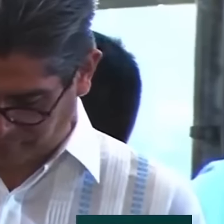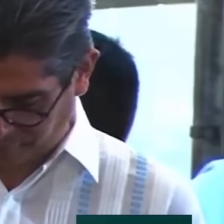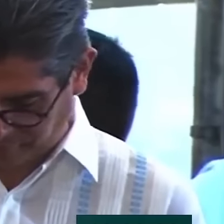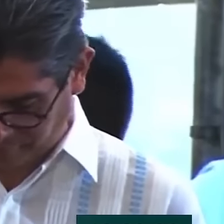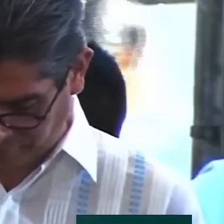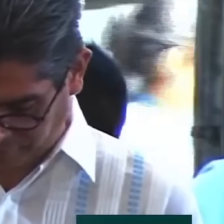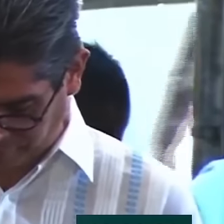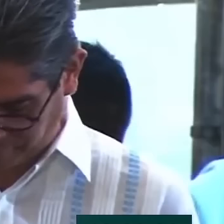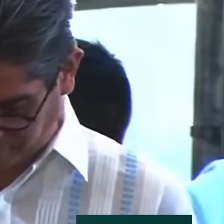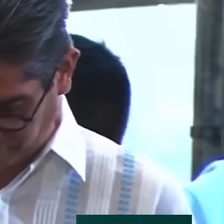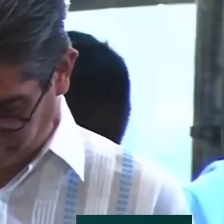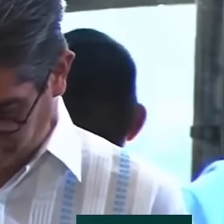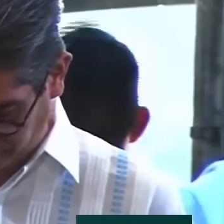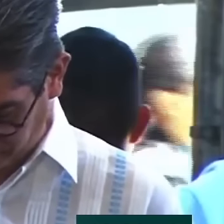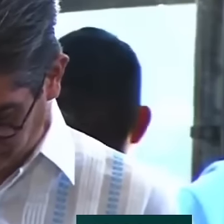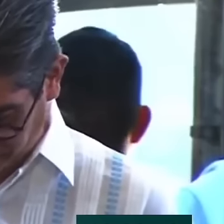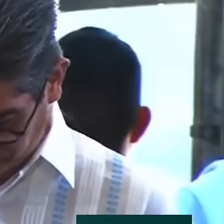Sesión.